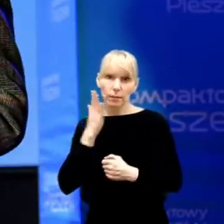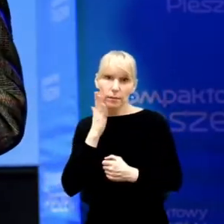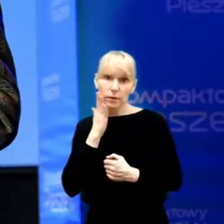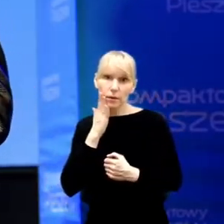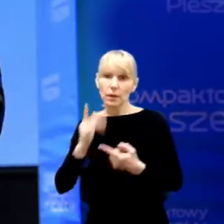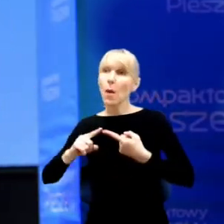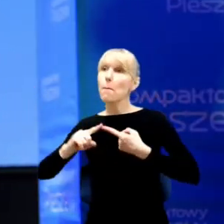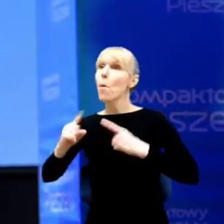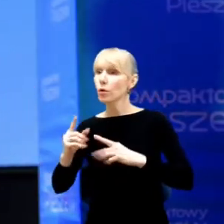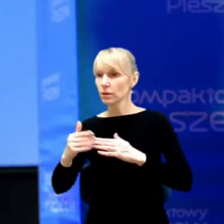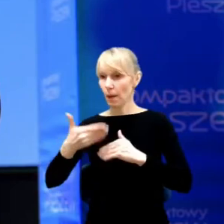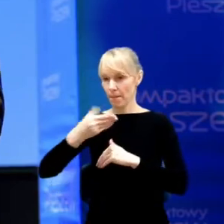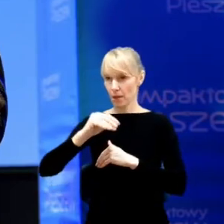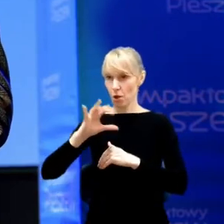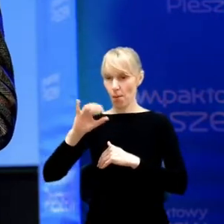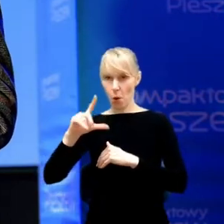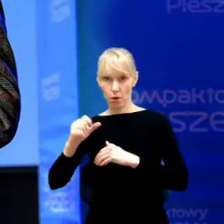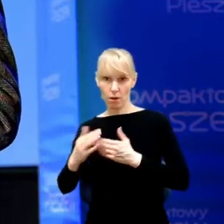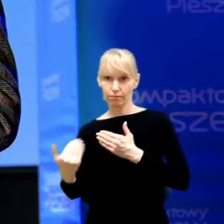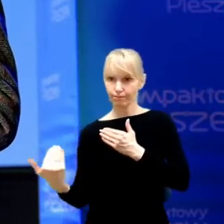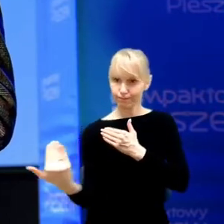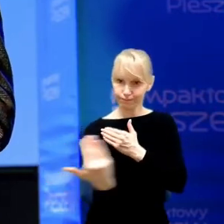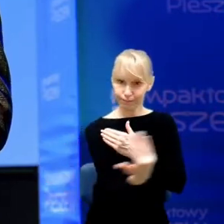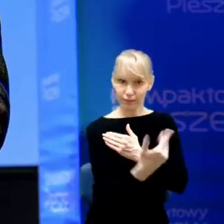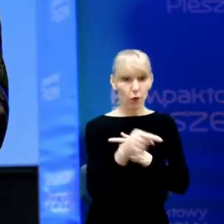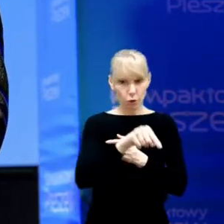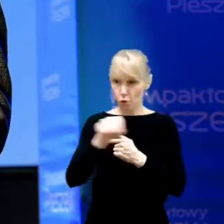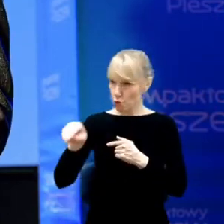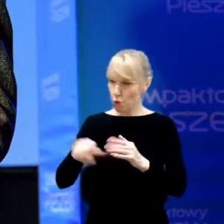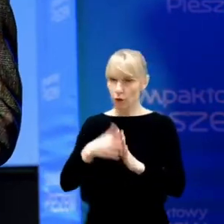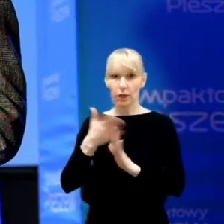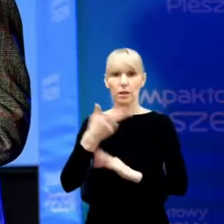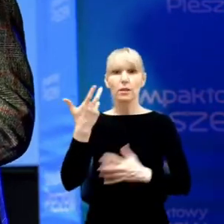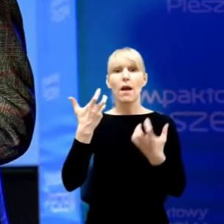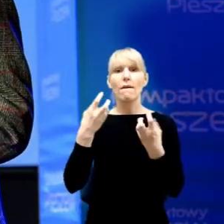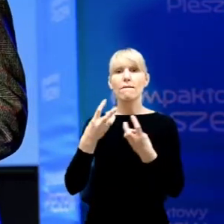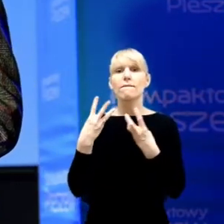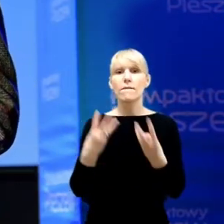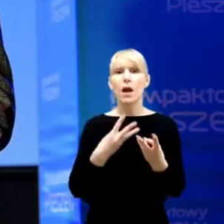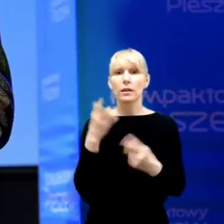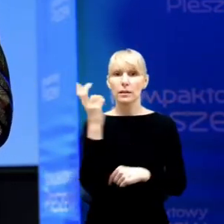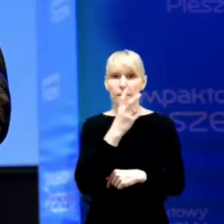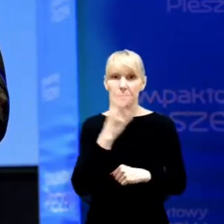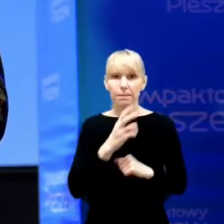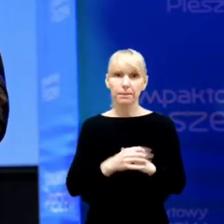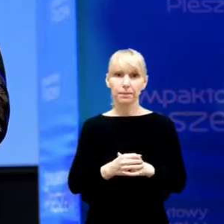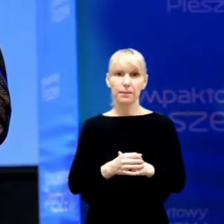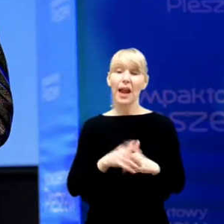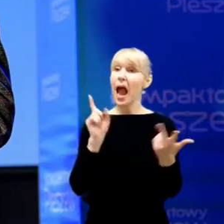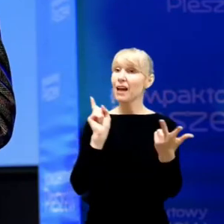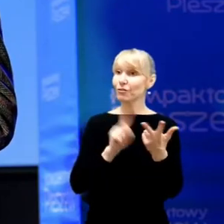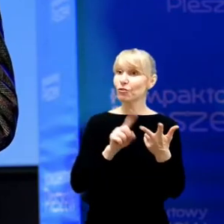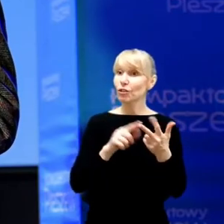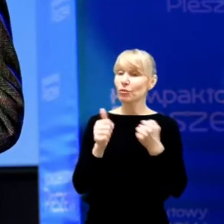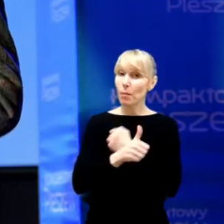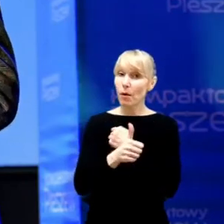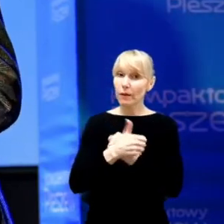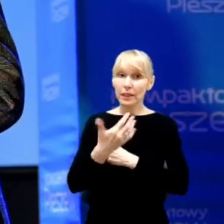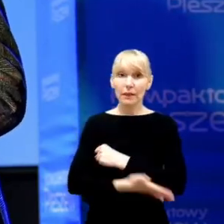jest rzeczywiście istotnym elementem zainteresowań. No i jest oczywiście trzeci powód, dla którego wspieramy tę konferencję. To jest Pleszew.